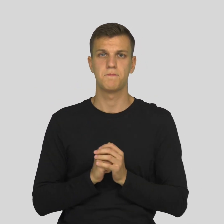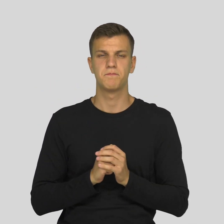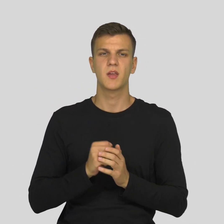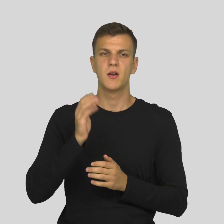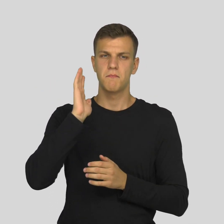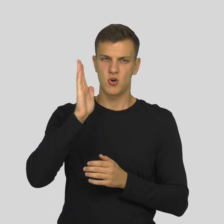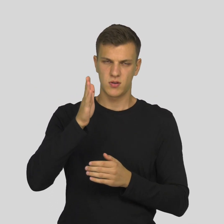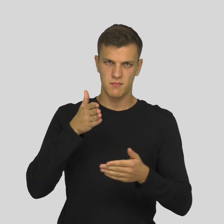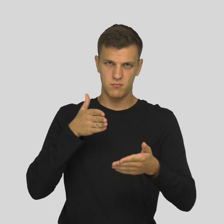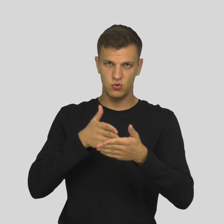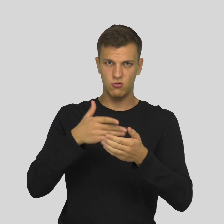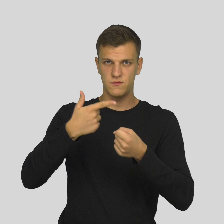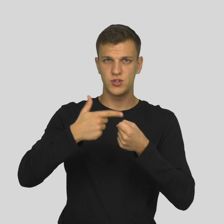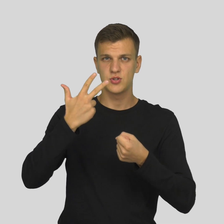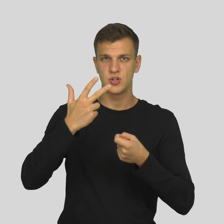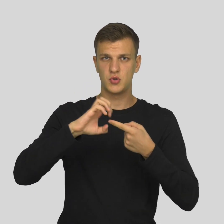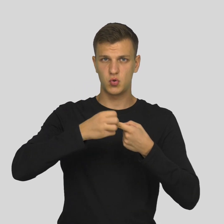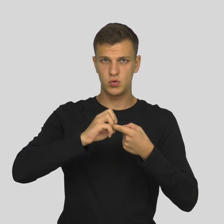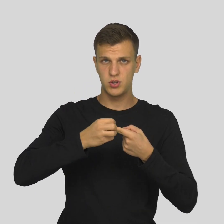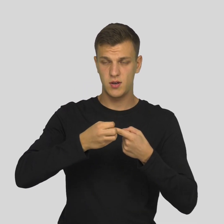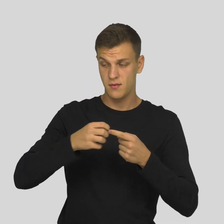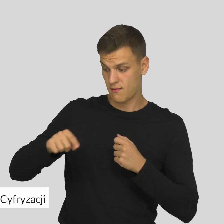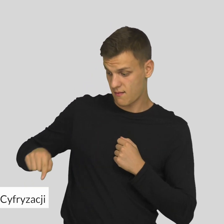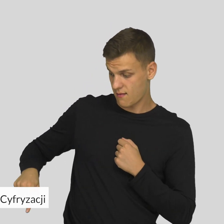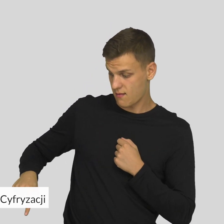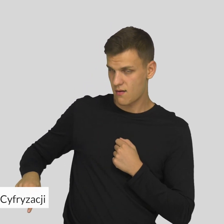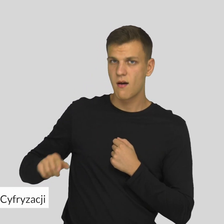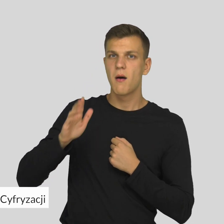Do 23.12.2021 Ministerstwo Cyfryzacji